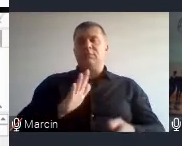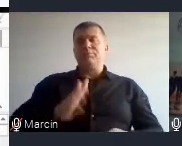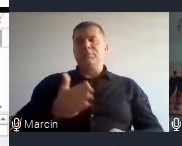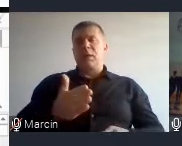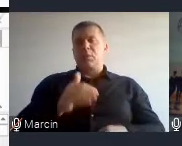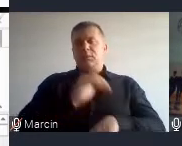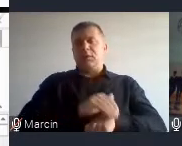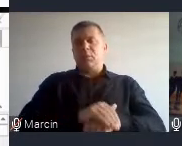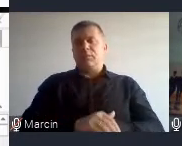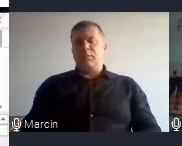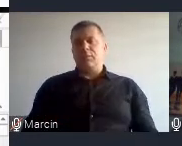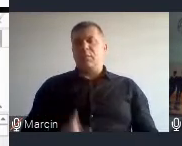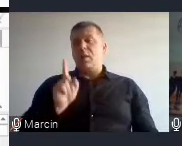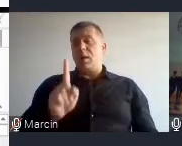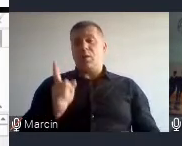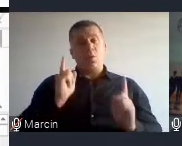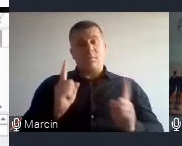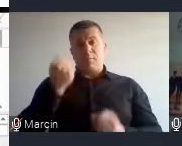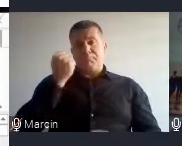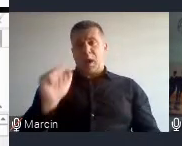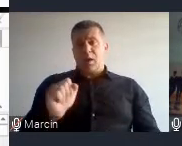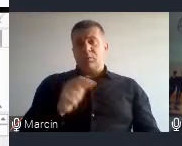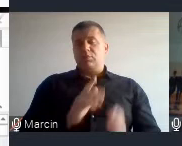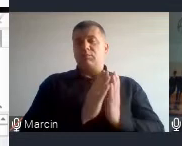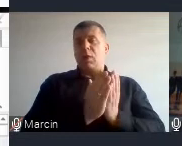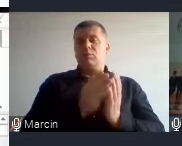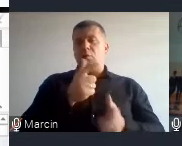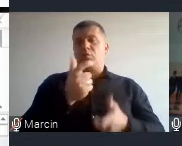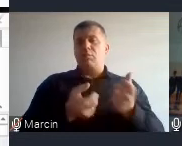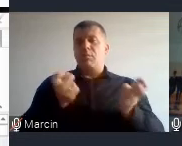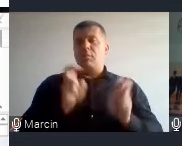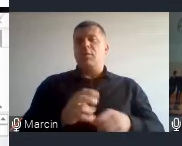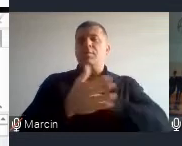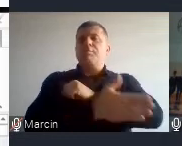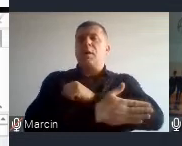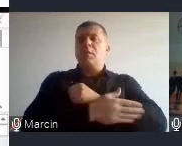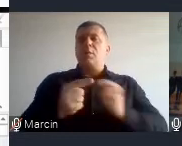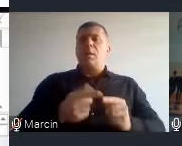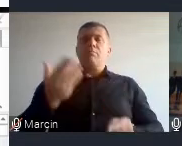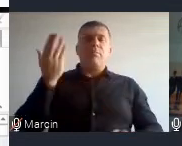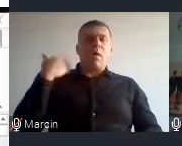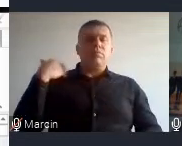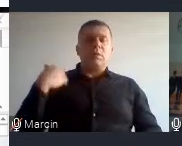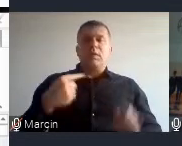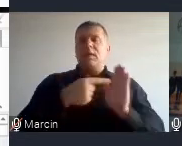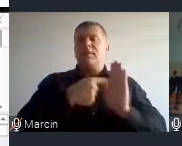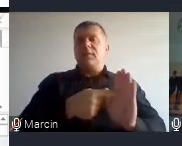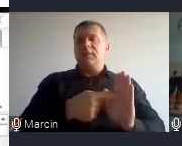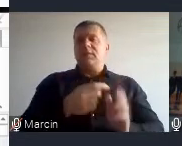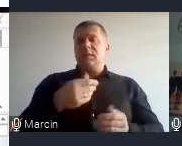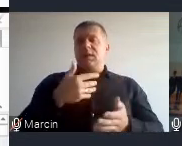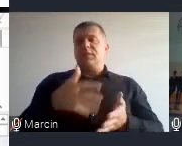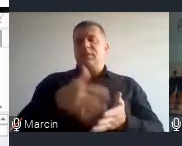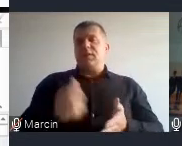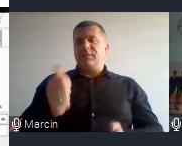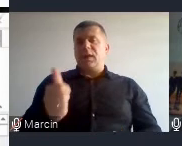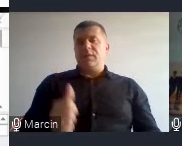Ale uważajcie bardzo, ponieważ ten podręcznik powstał na bazie poprzednich wytycznych kwalifikowalności wydatków.